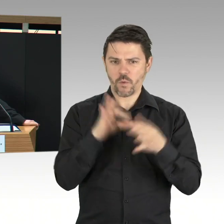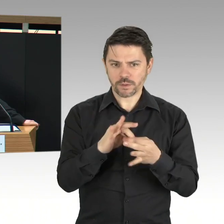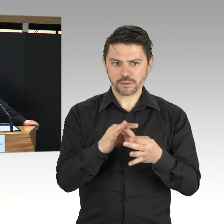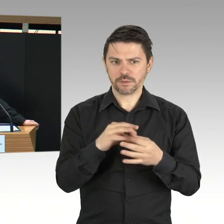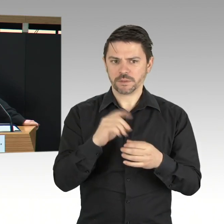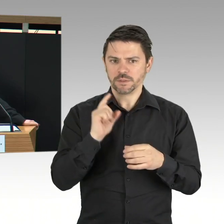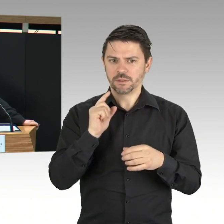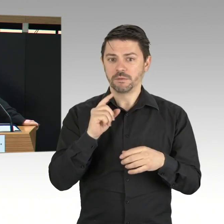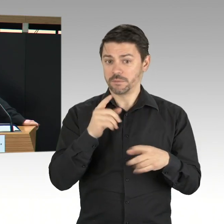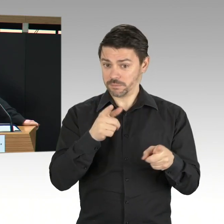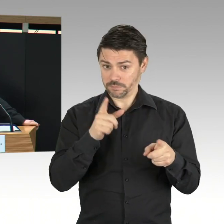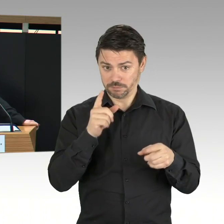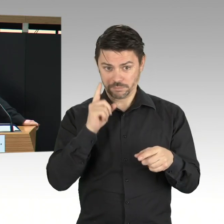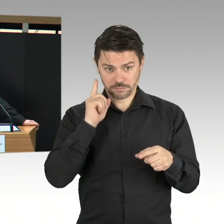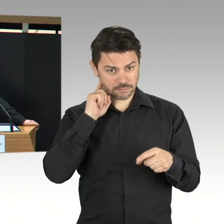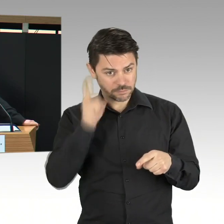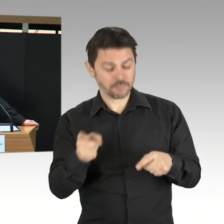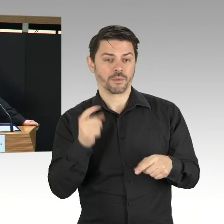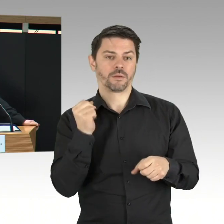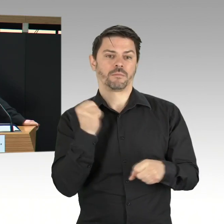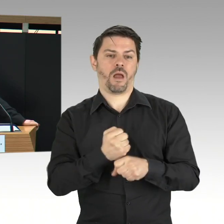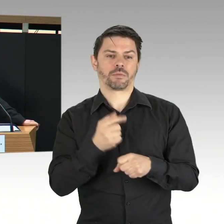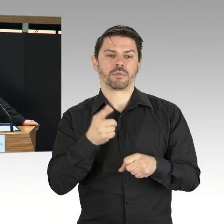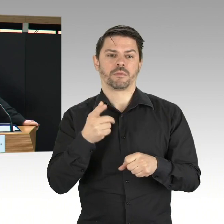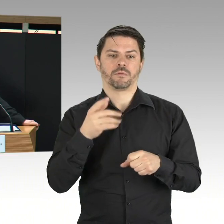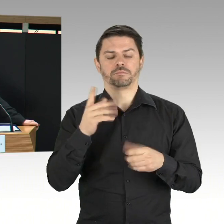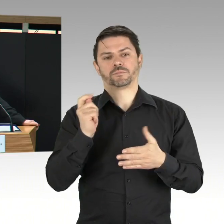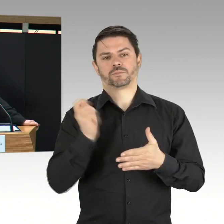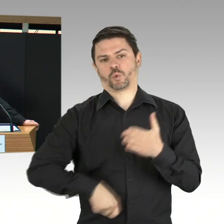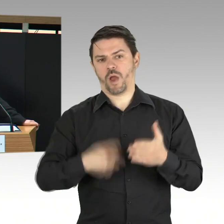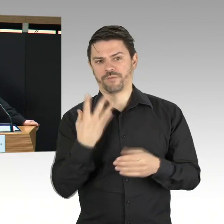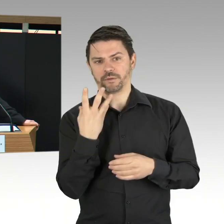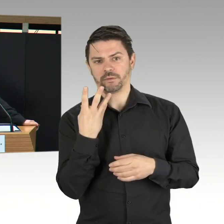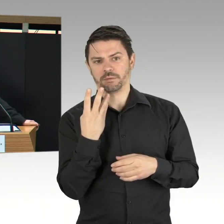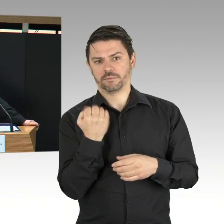ist eben gerade nicht weniger Mieterschutz, sondern mehr Mieterschutz.